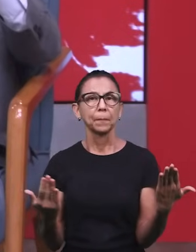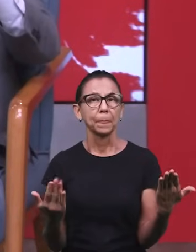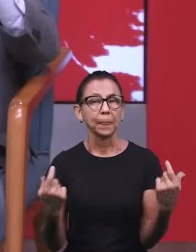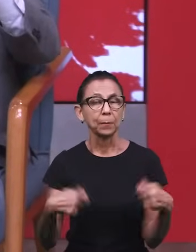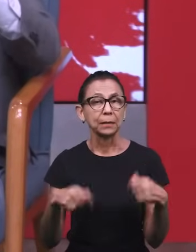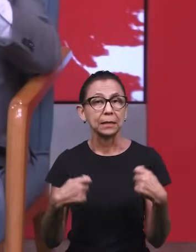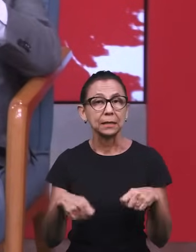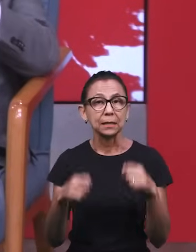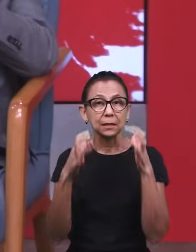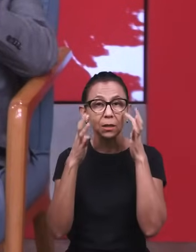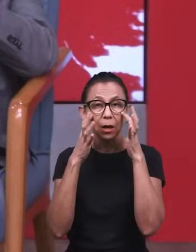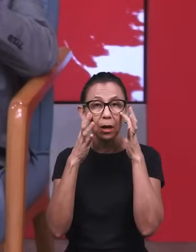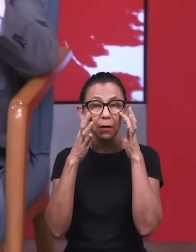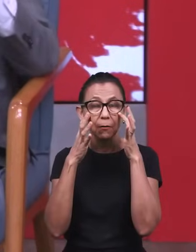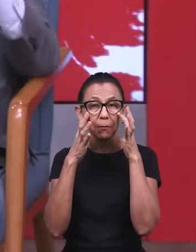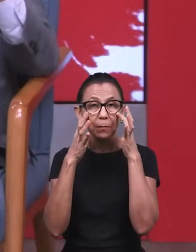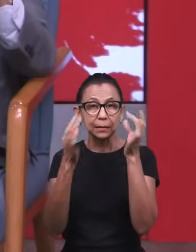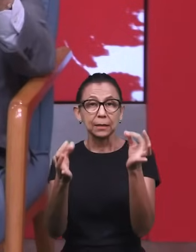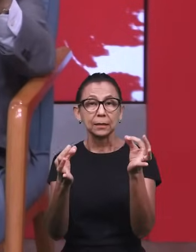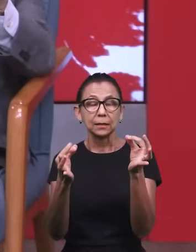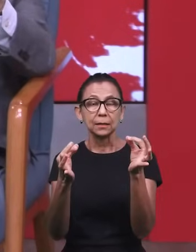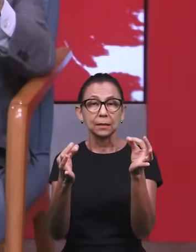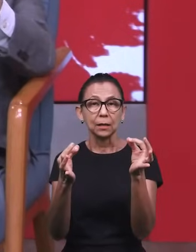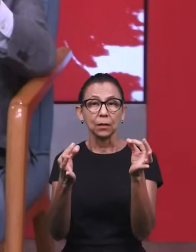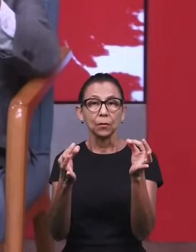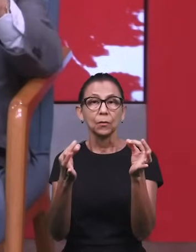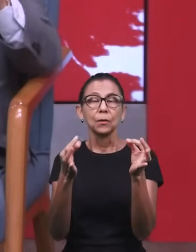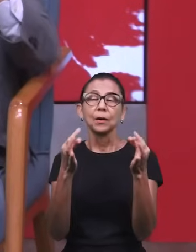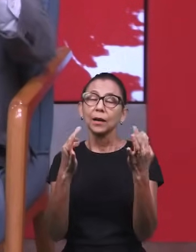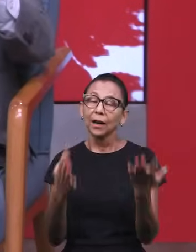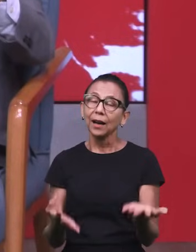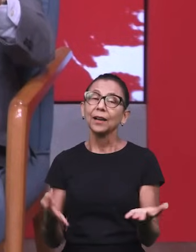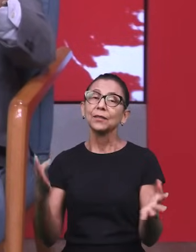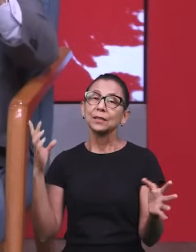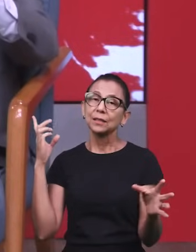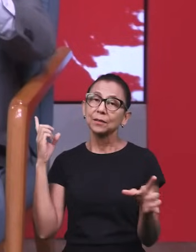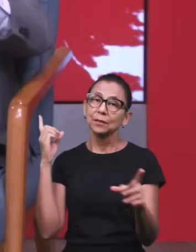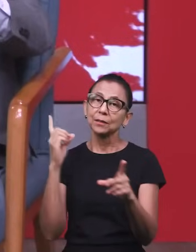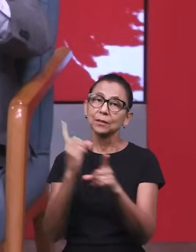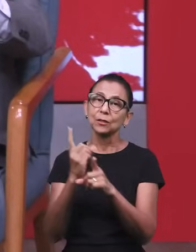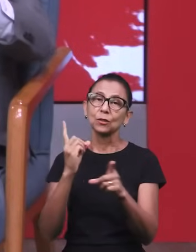vai identificar isso quando ela vai conhecer o mistério o grande mistério que tá escondido